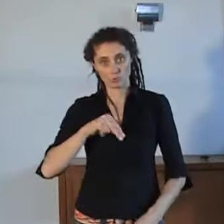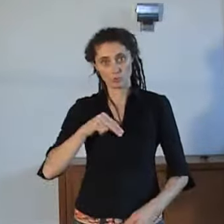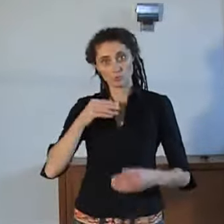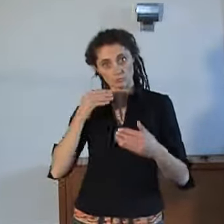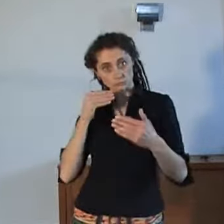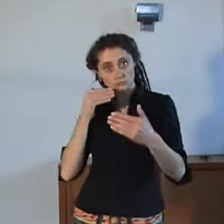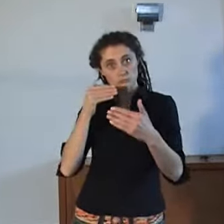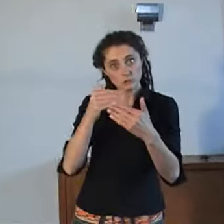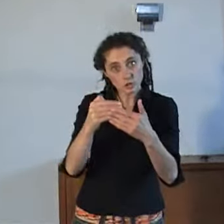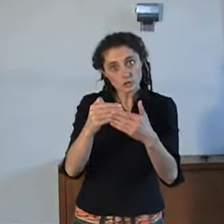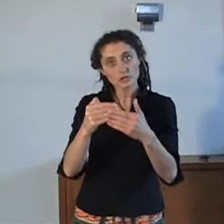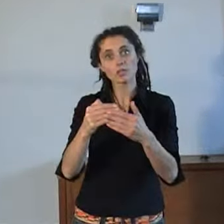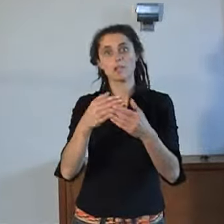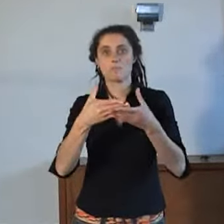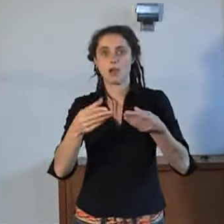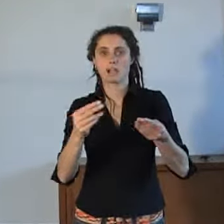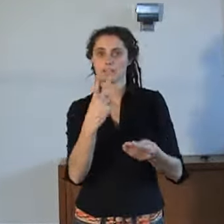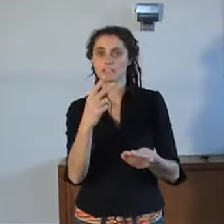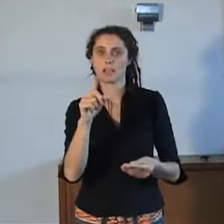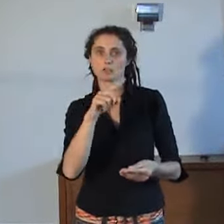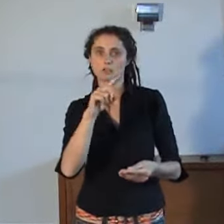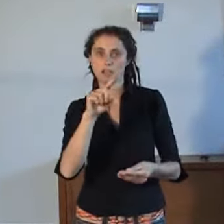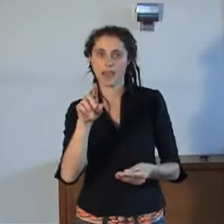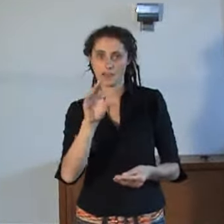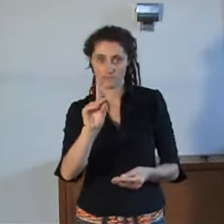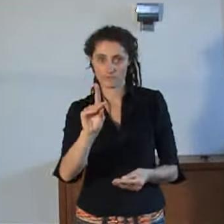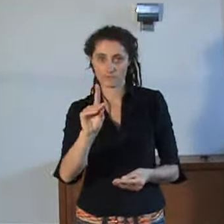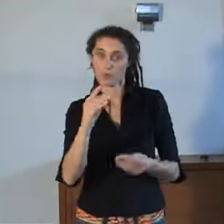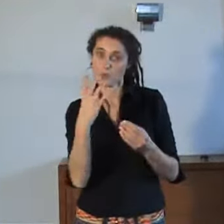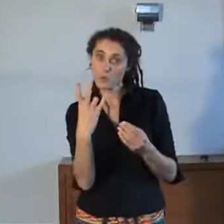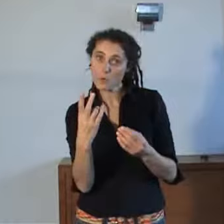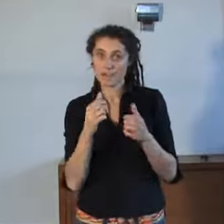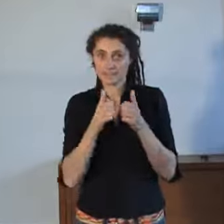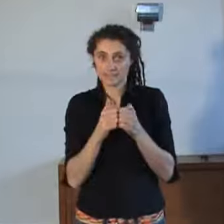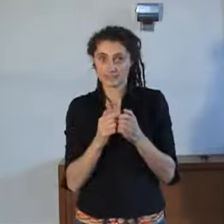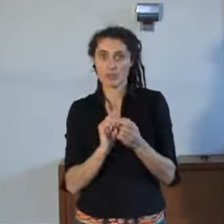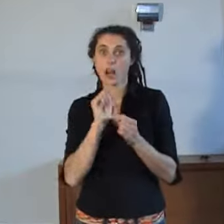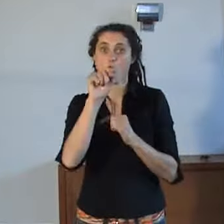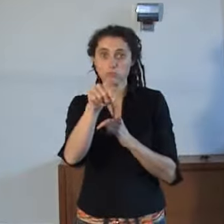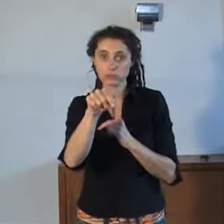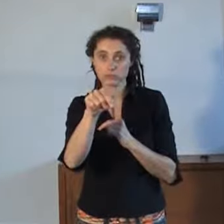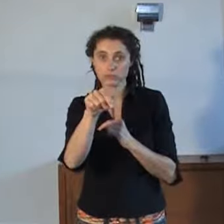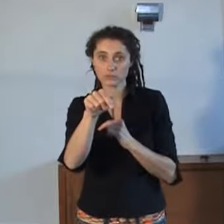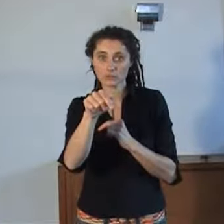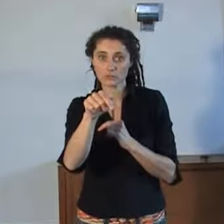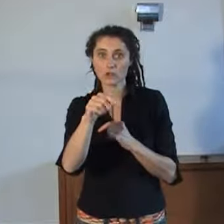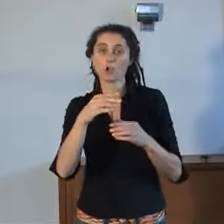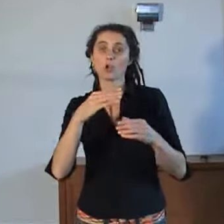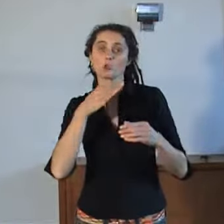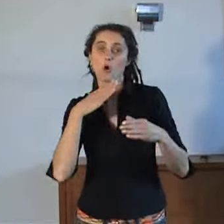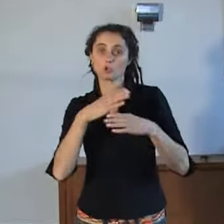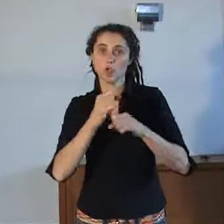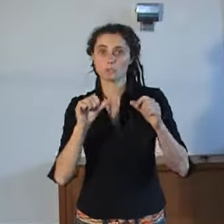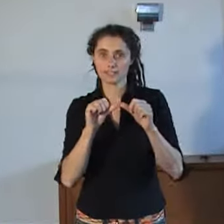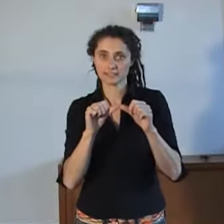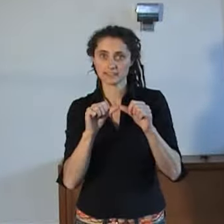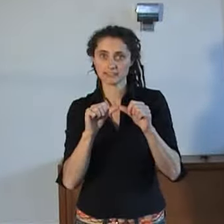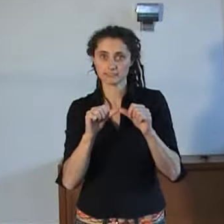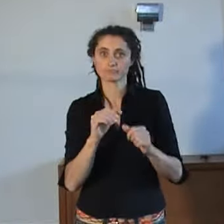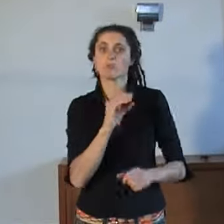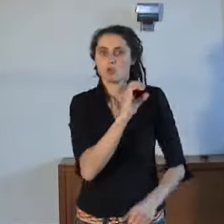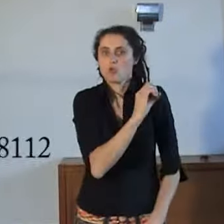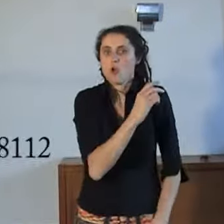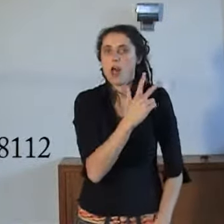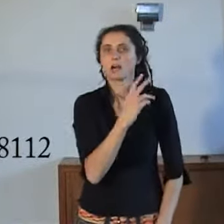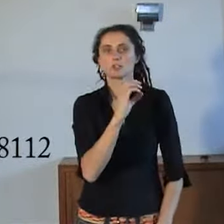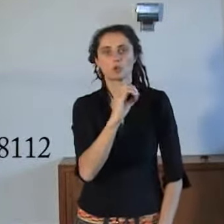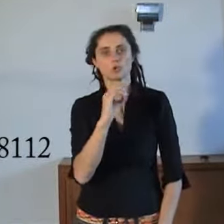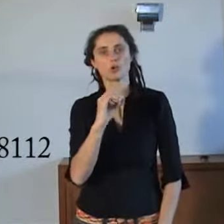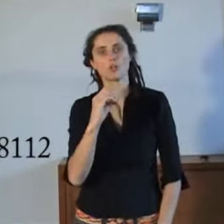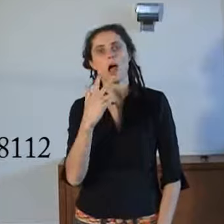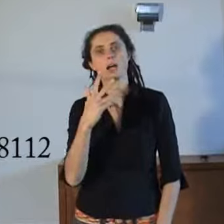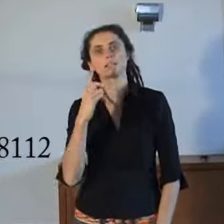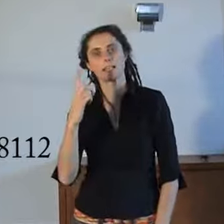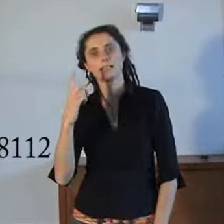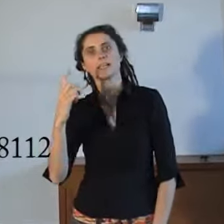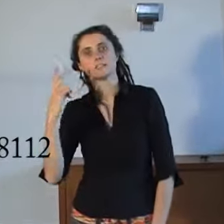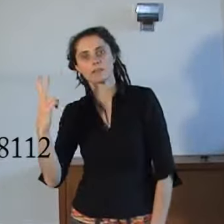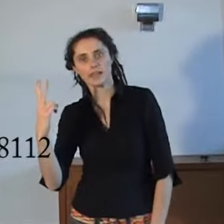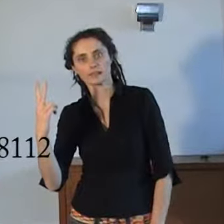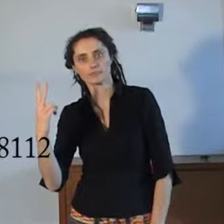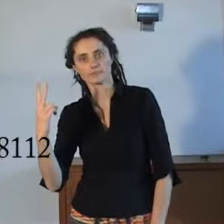Vanaf nu tot maart 2011 kunnen jullie het nummer 0800-8112 blijven gebruiken voor het bellen naar de noodhulpdiensten.